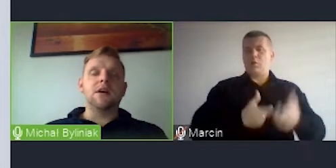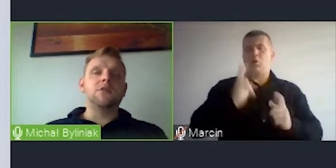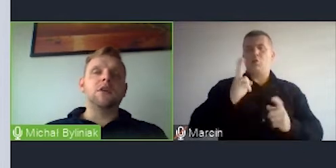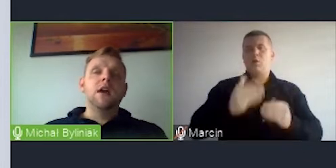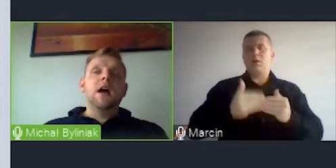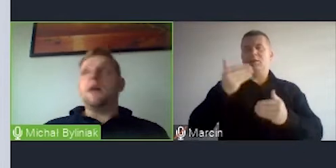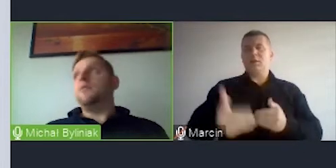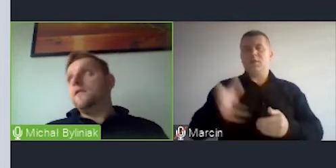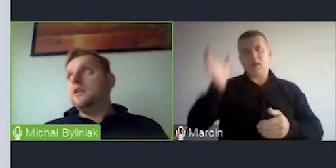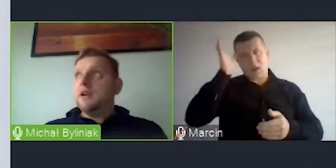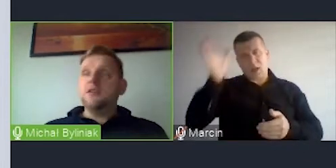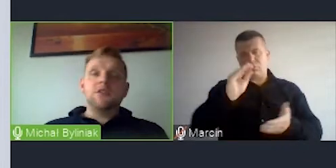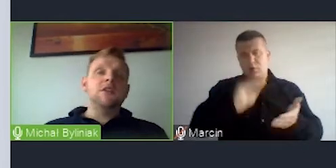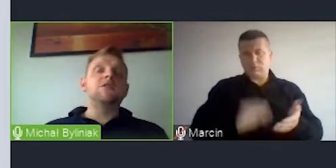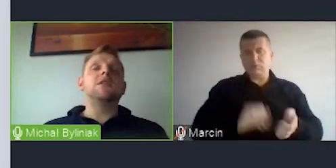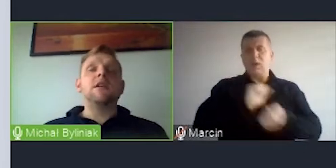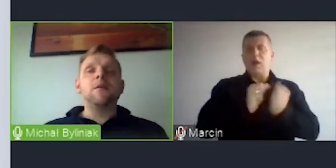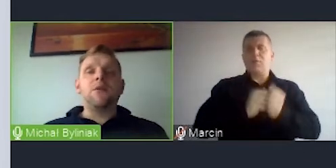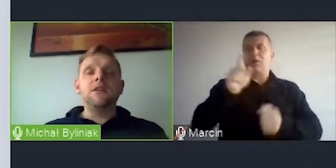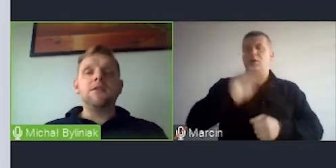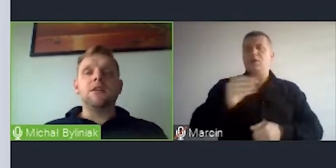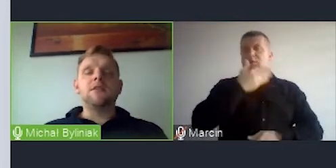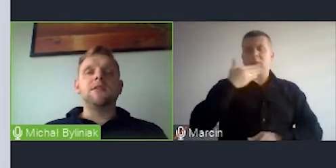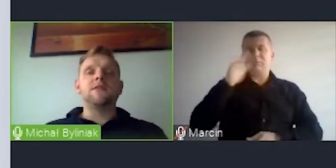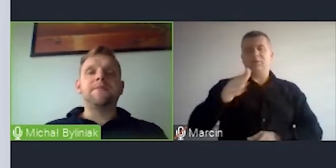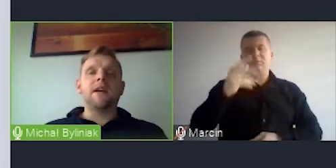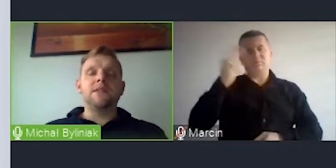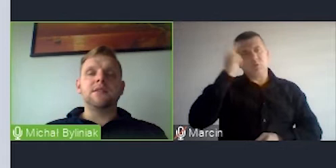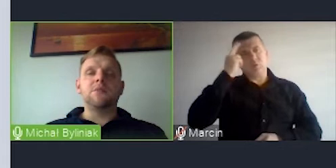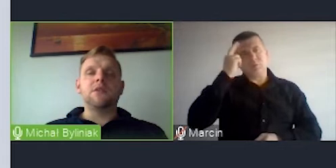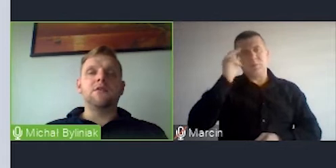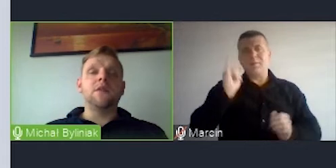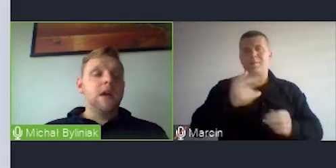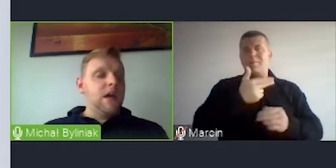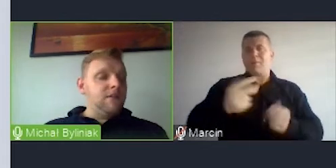albo jakiś zewnętrzny autor, albo wy nie mieliście jeszcze takiego pojęcia na temat realizacji projektów,